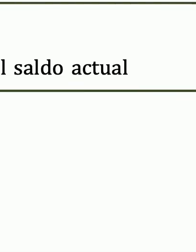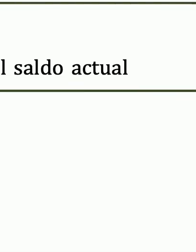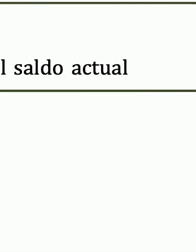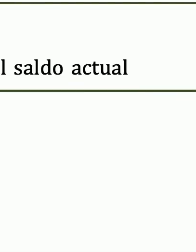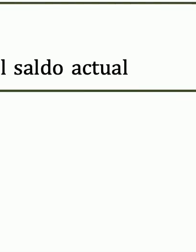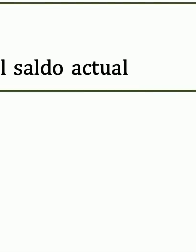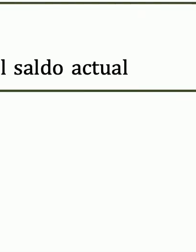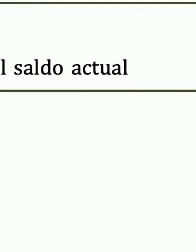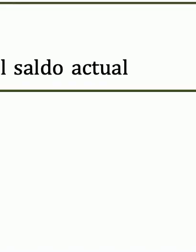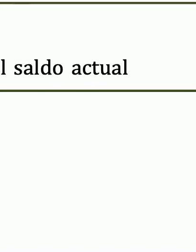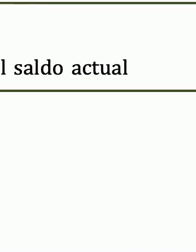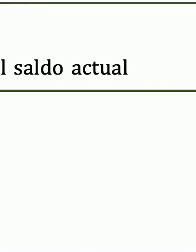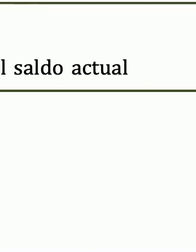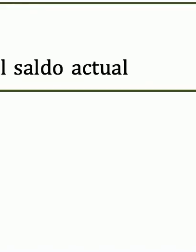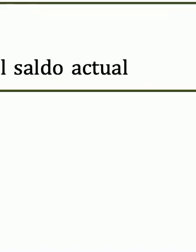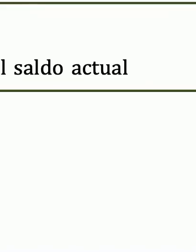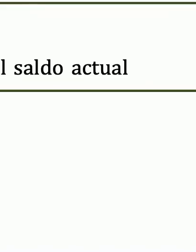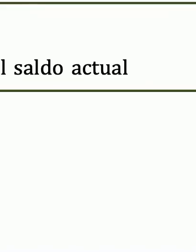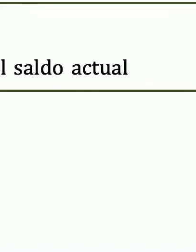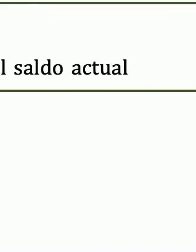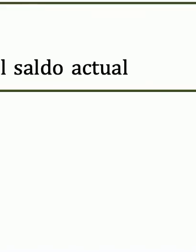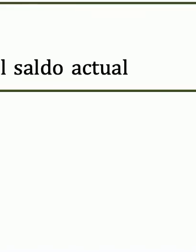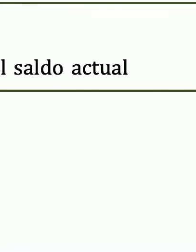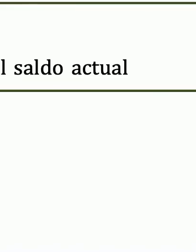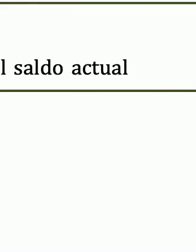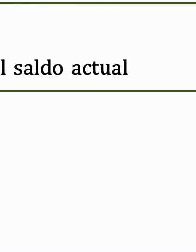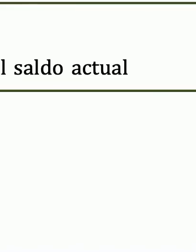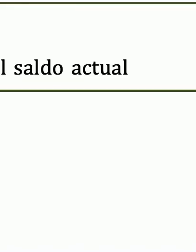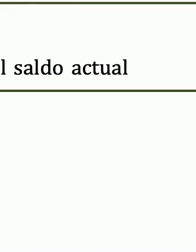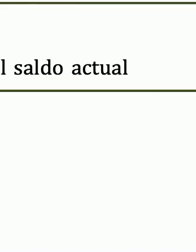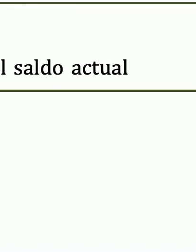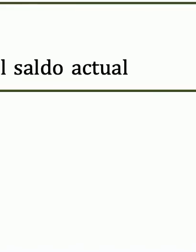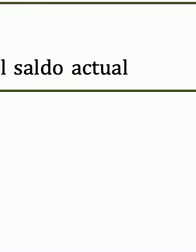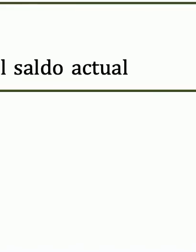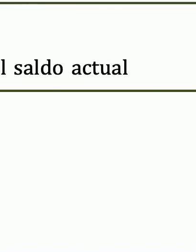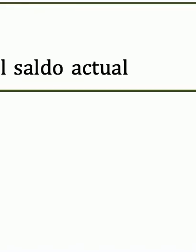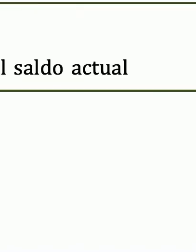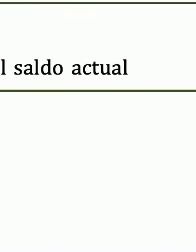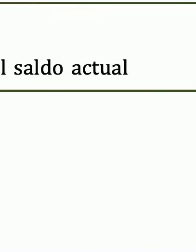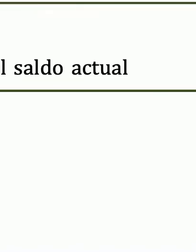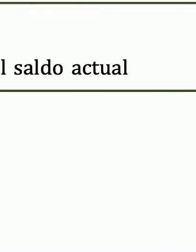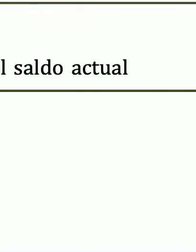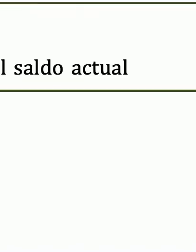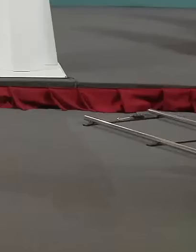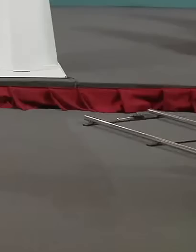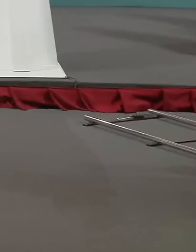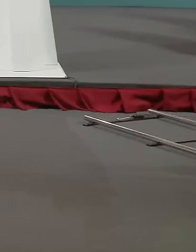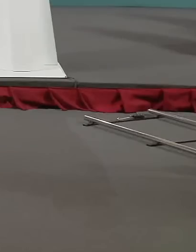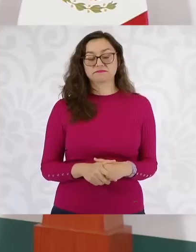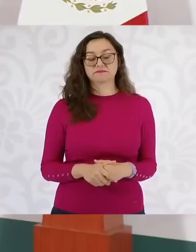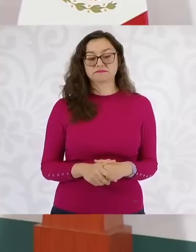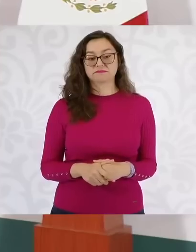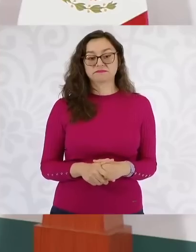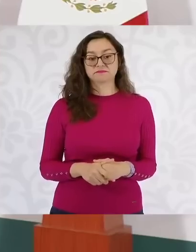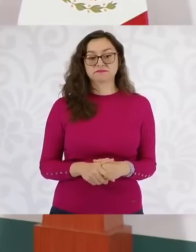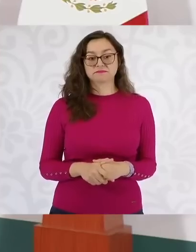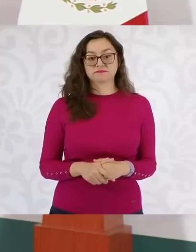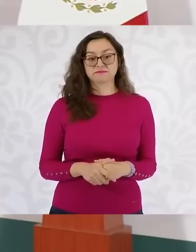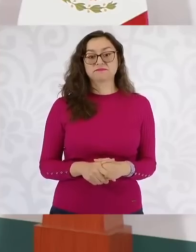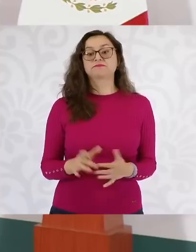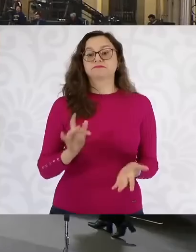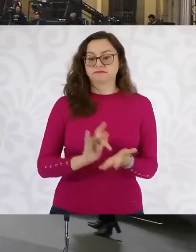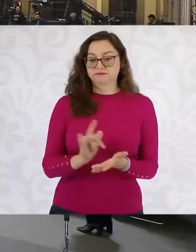algunos casos el descuento al saldo actual la que sigue por favor Bueno gracias presidenta eso por